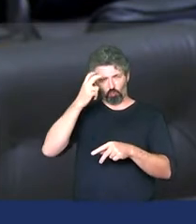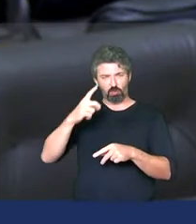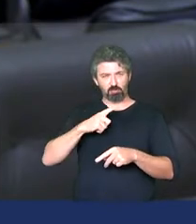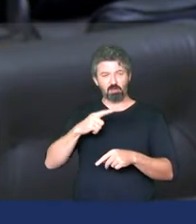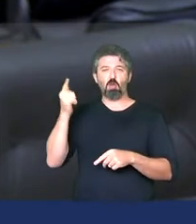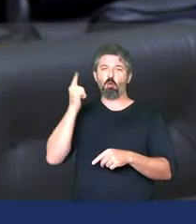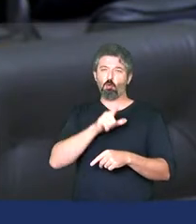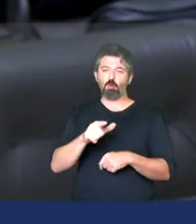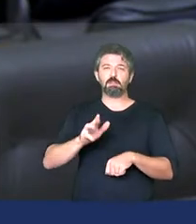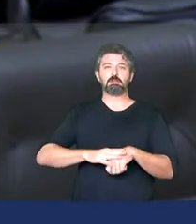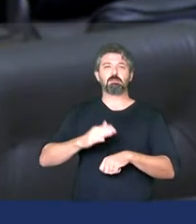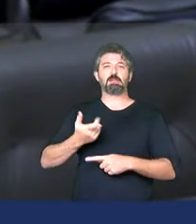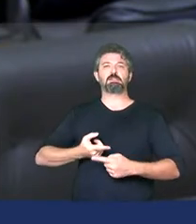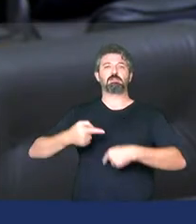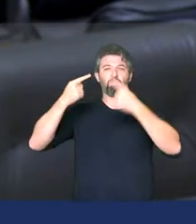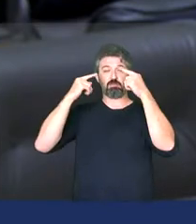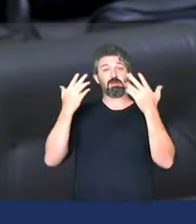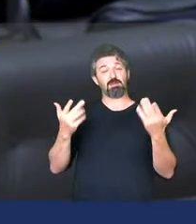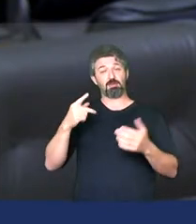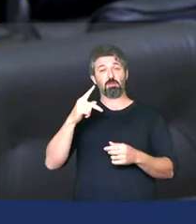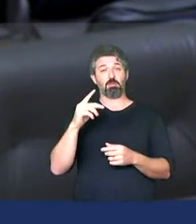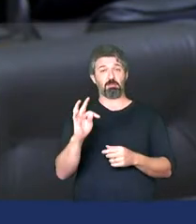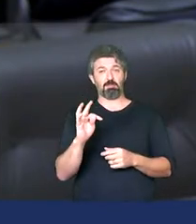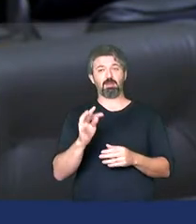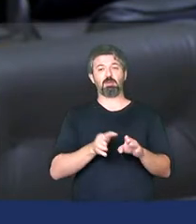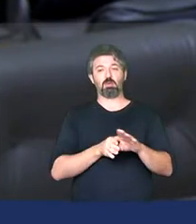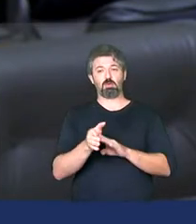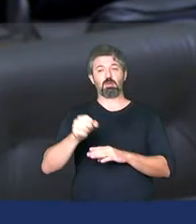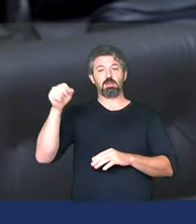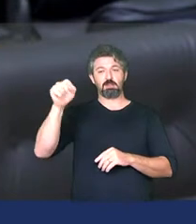CULTO É UM POVO DESENVOLVIDO. E POR ISSO... PARTIDO DOS TRABALHADORES ORIENTA O VOTO